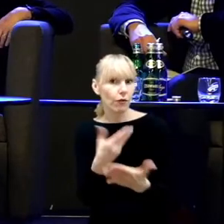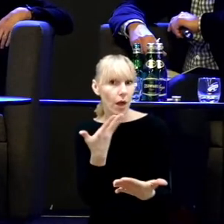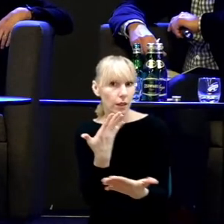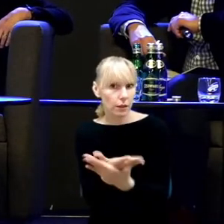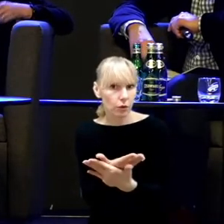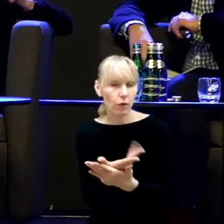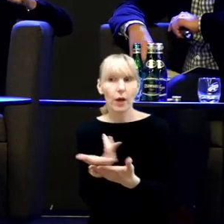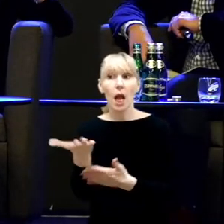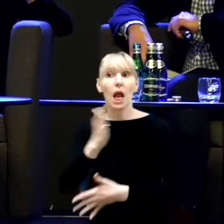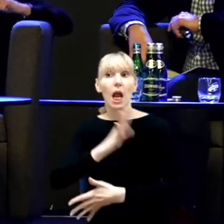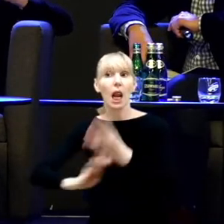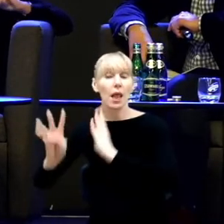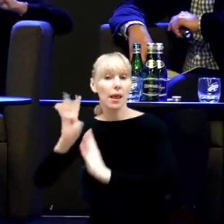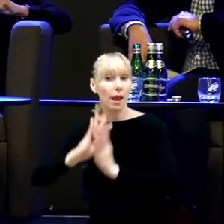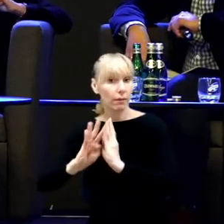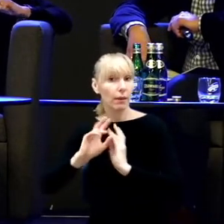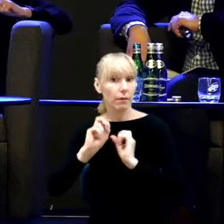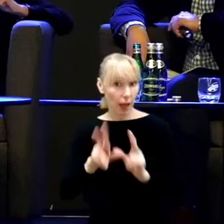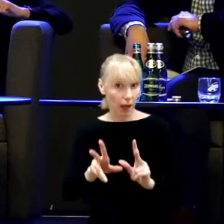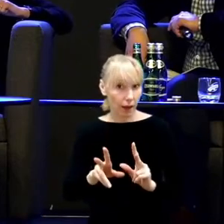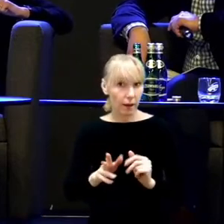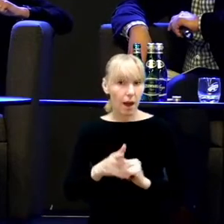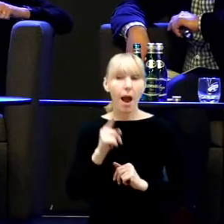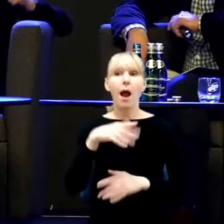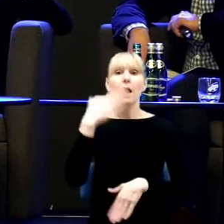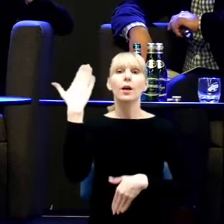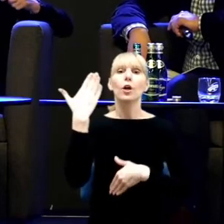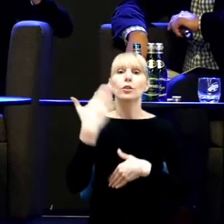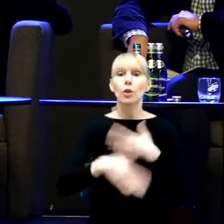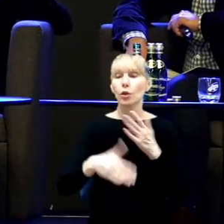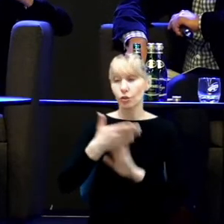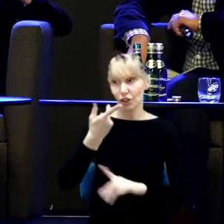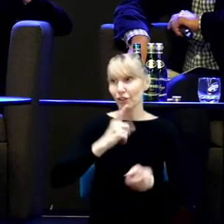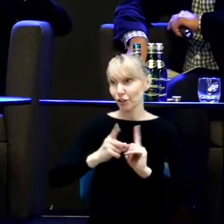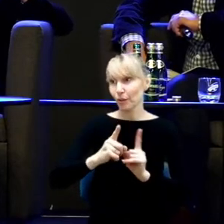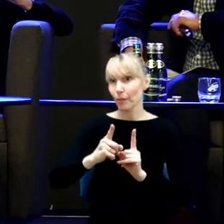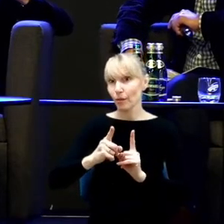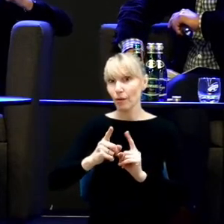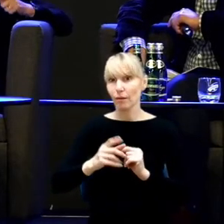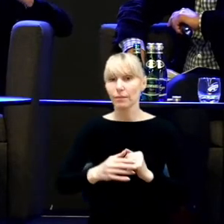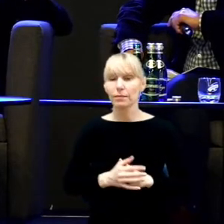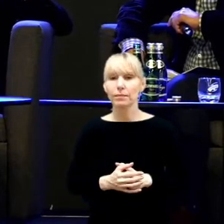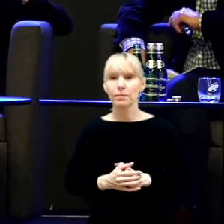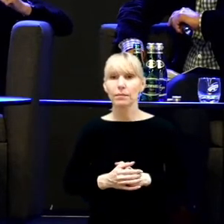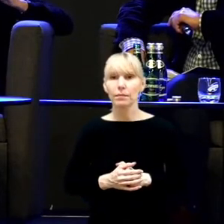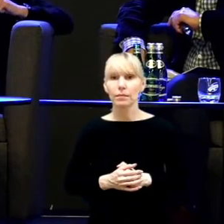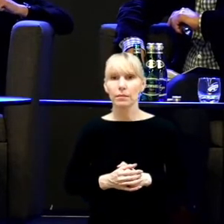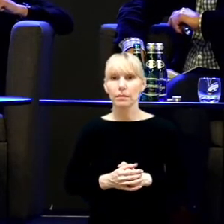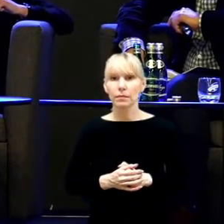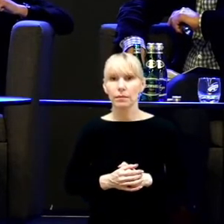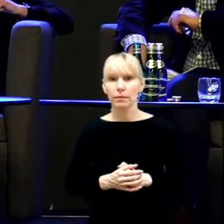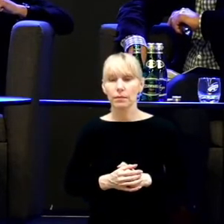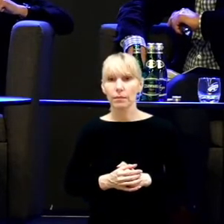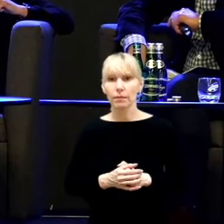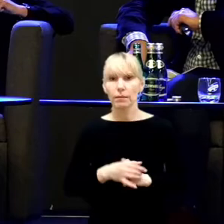Skończy się szybciej niż się zaczęła. Na tym polega brutalność, zczególnie masowej turystyki.